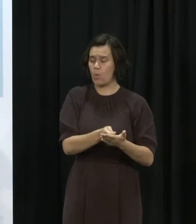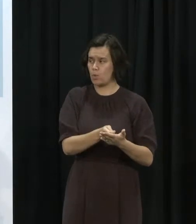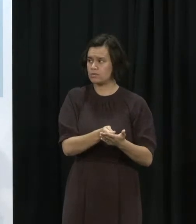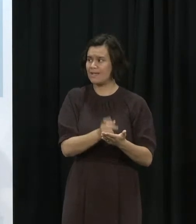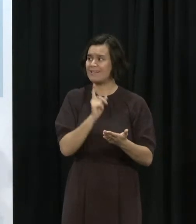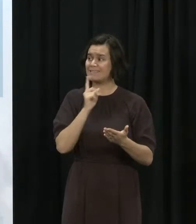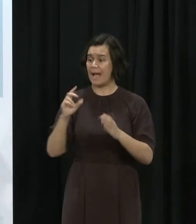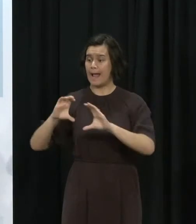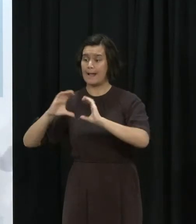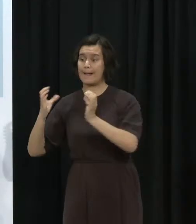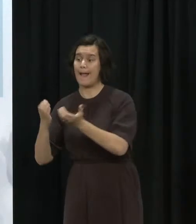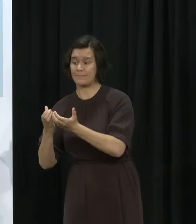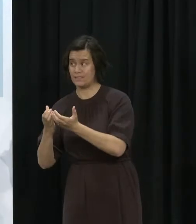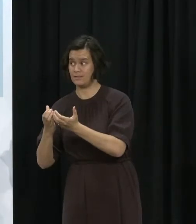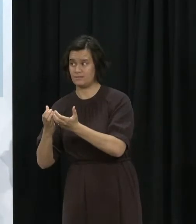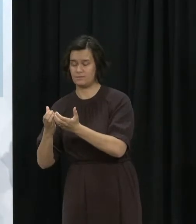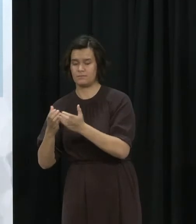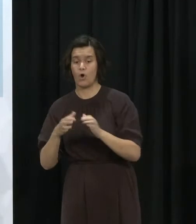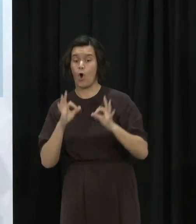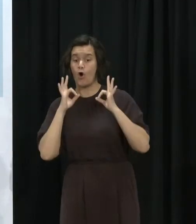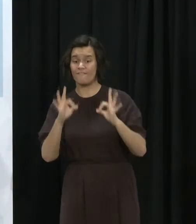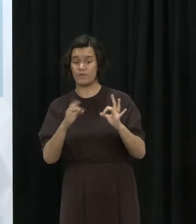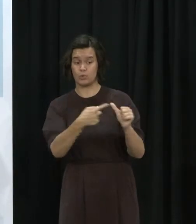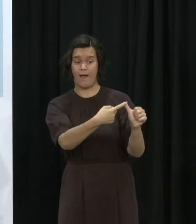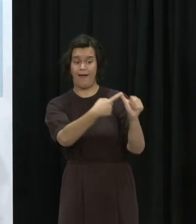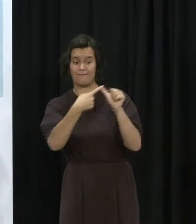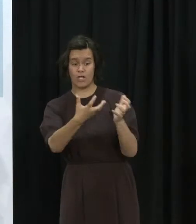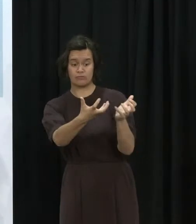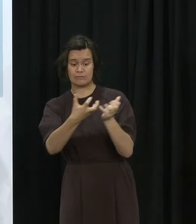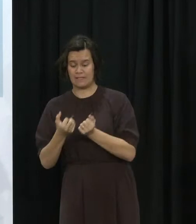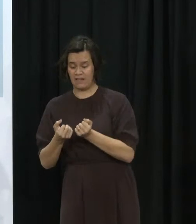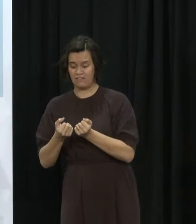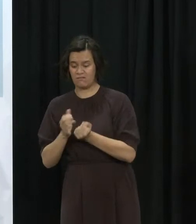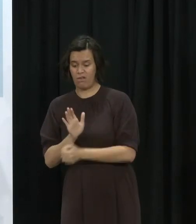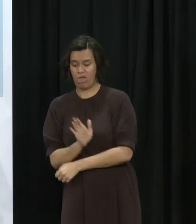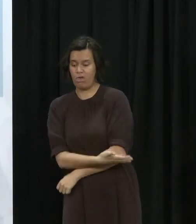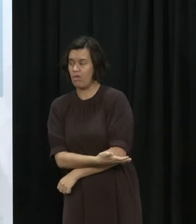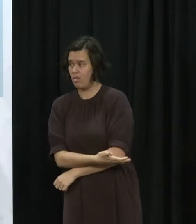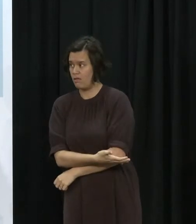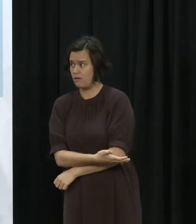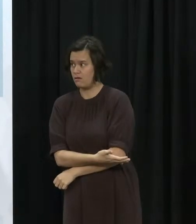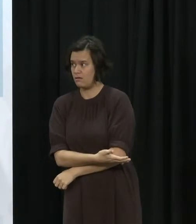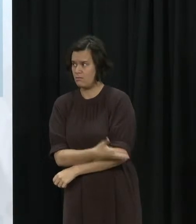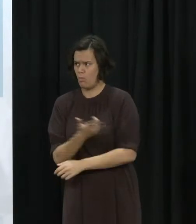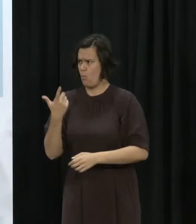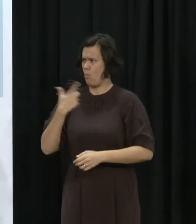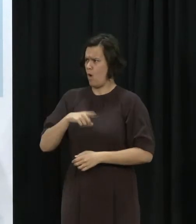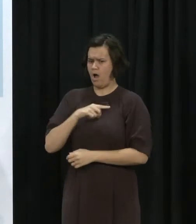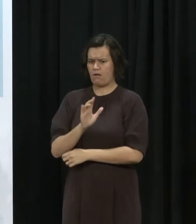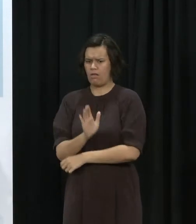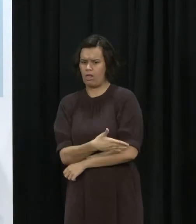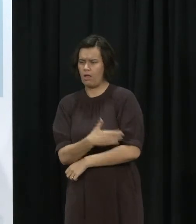whakaritea me te noho wehe i te kainga ko te mea tuatahi taahiraa nui i roto i taua.